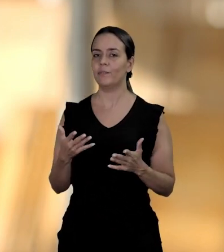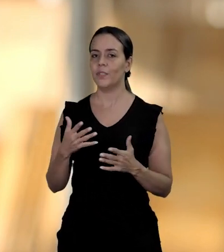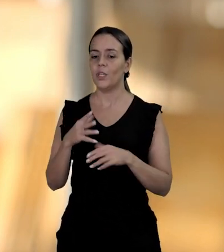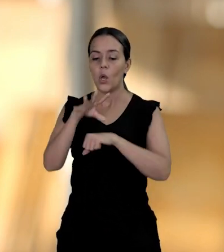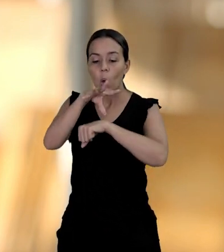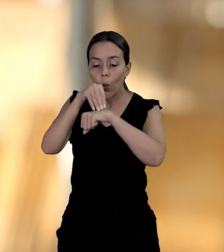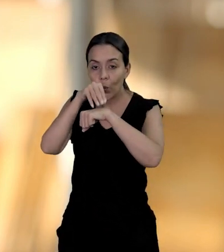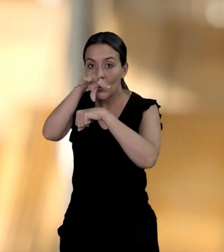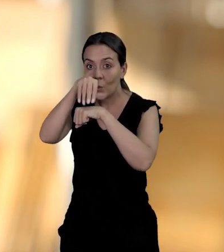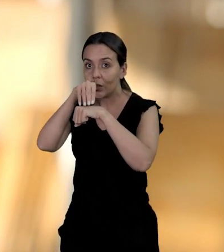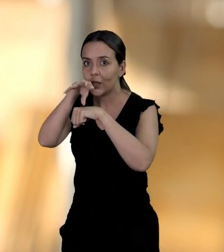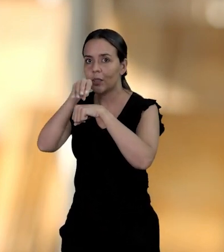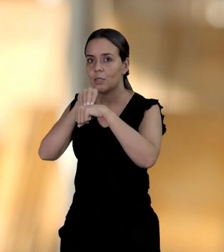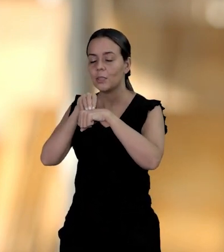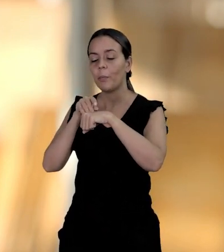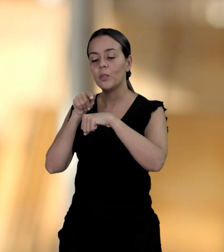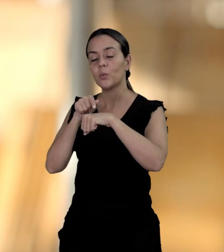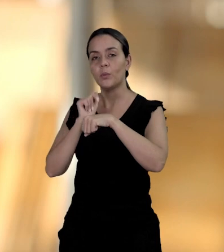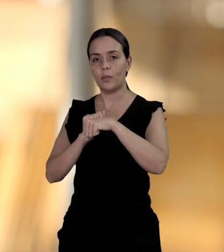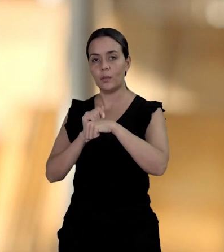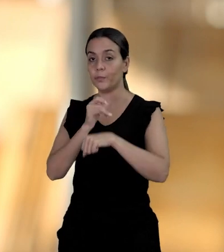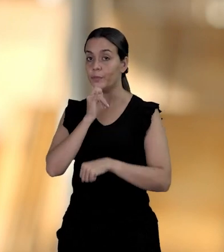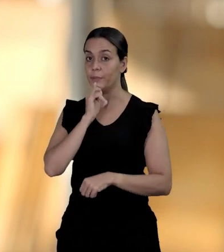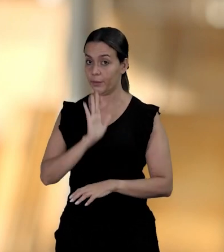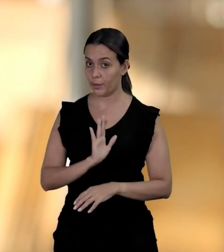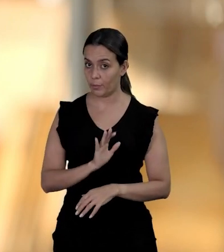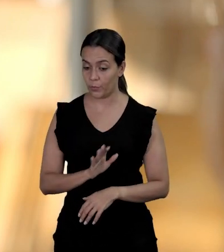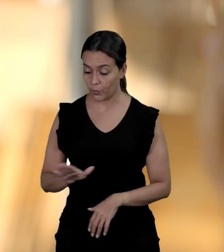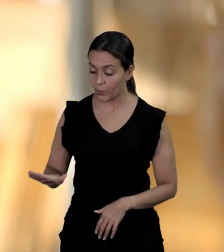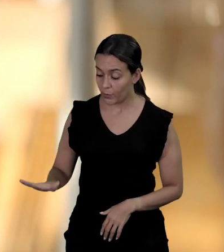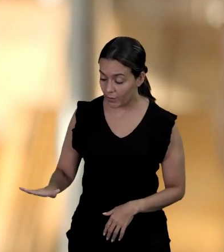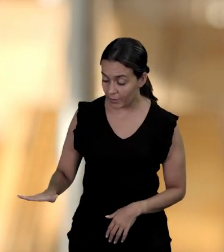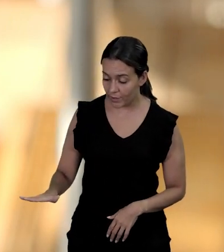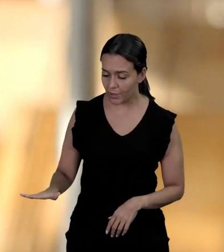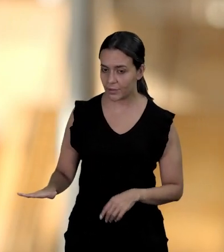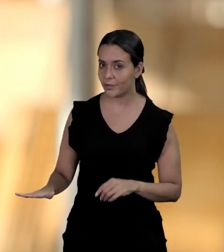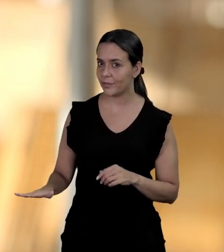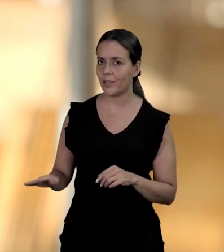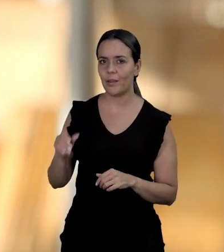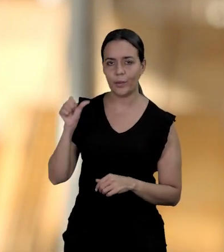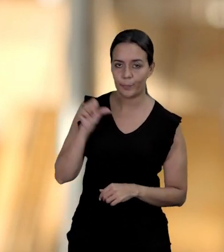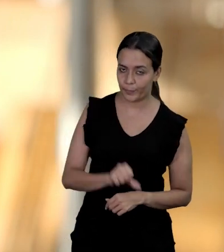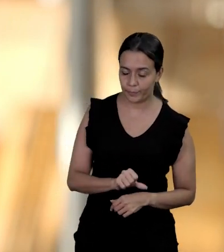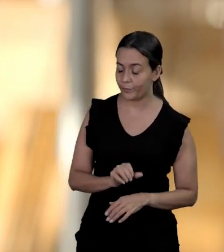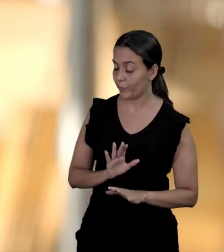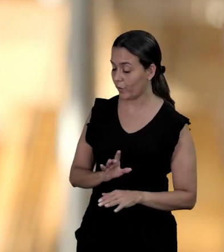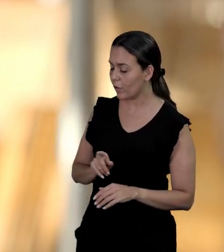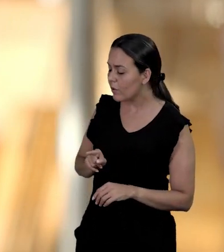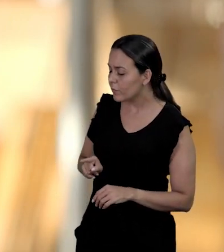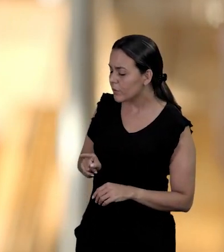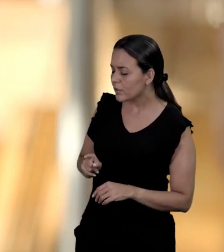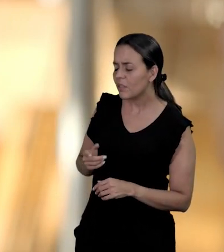o uso que a gente faz do conhecimento. A pior coisa que você pode fazer para uma criança pequena, é perguntar para ela o que ela quer ser quando crescer.